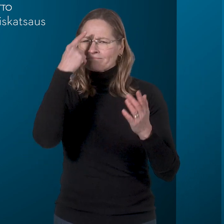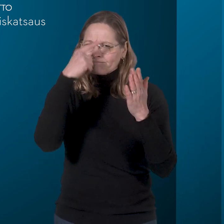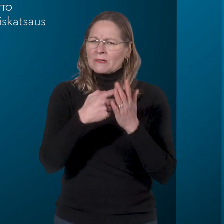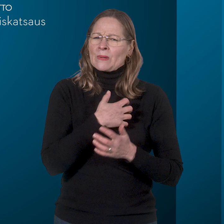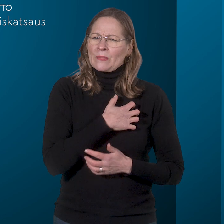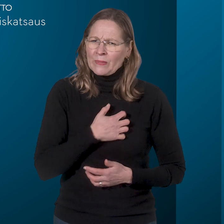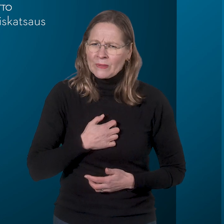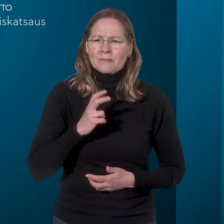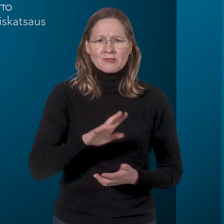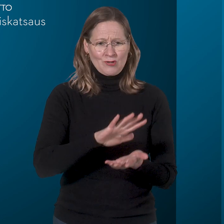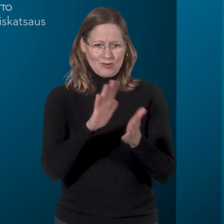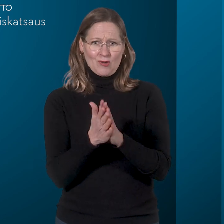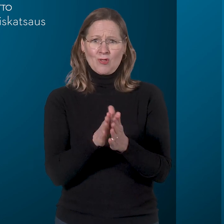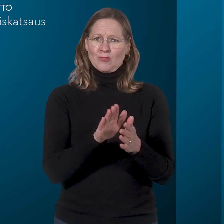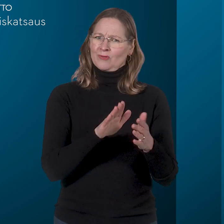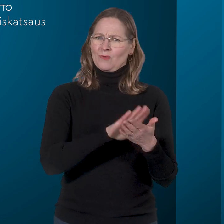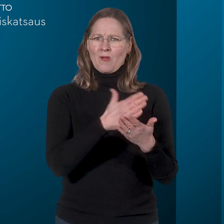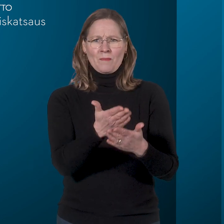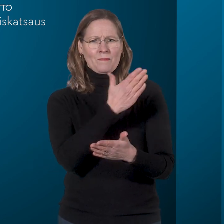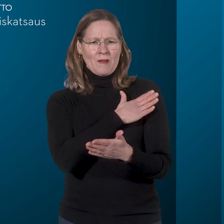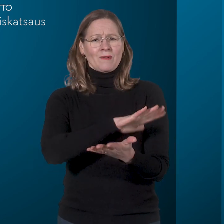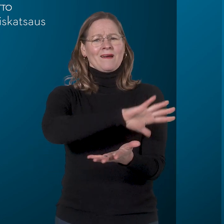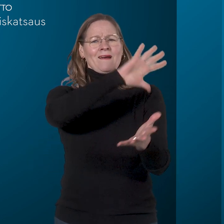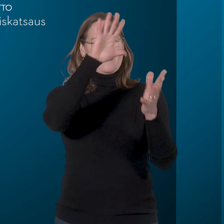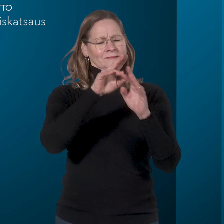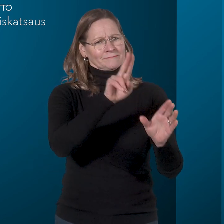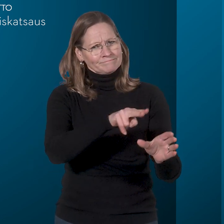Pyrkimyksenä on, että koko tulkkauspalveluiden kokonaisuus -